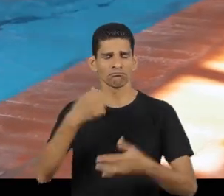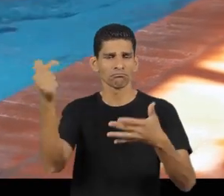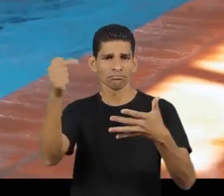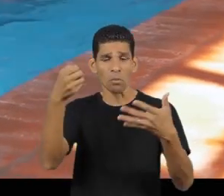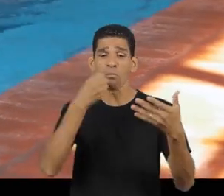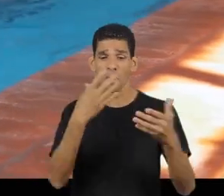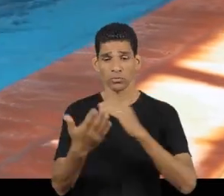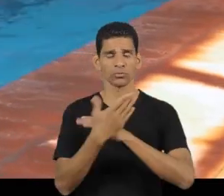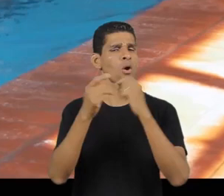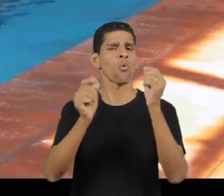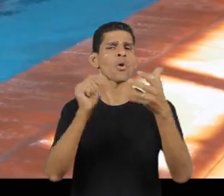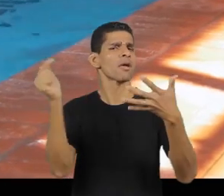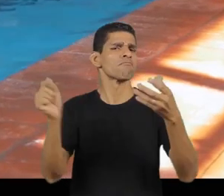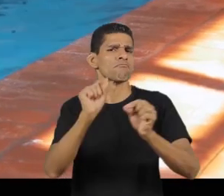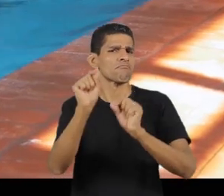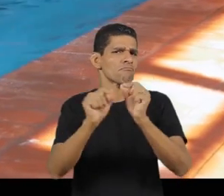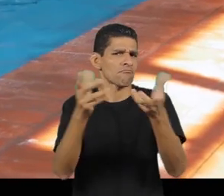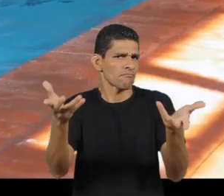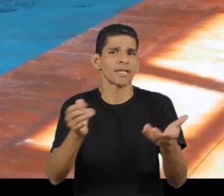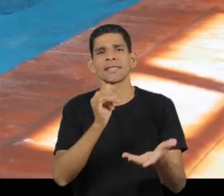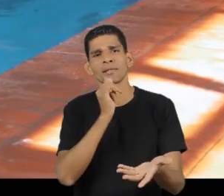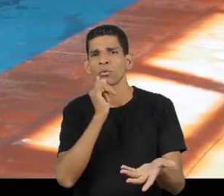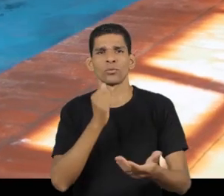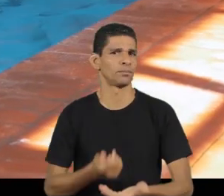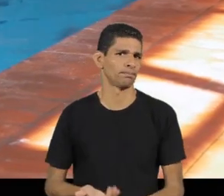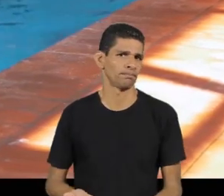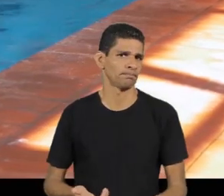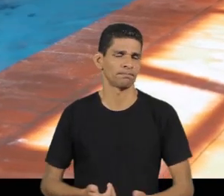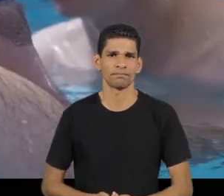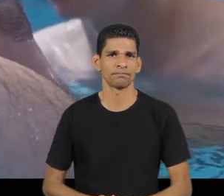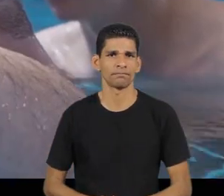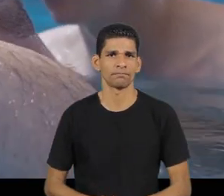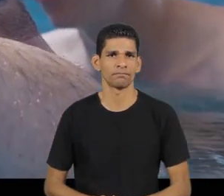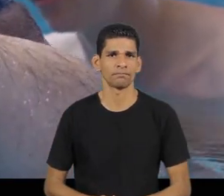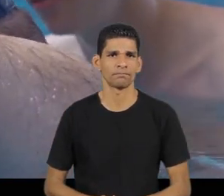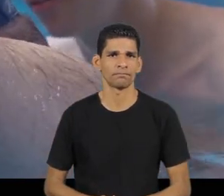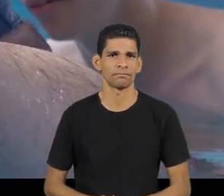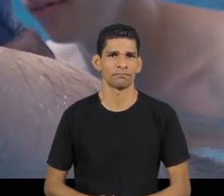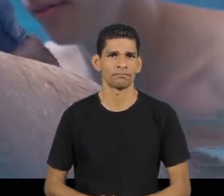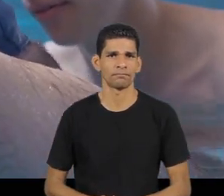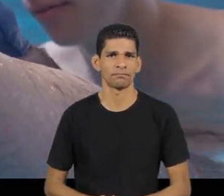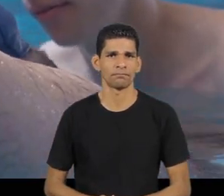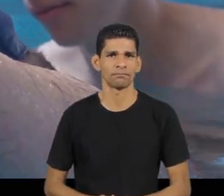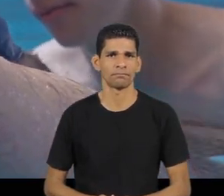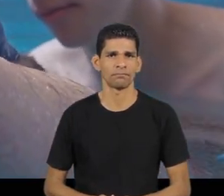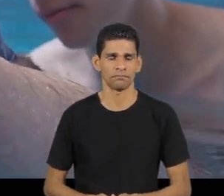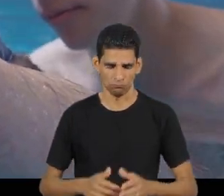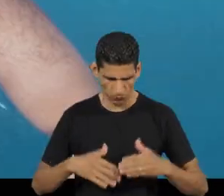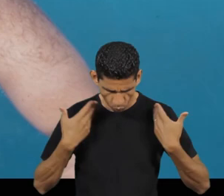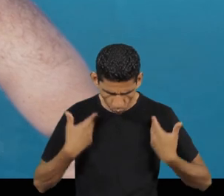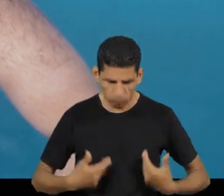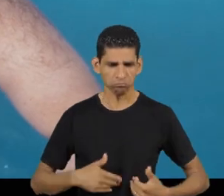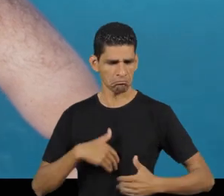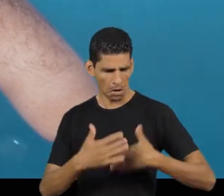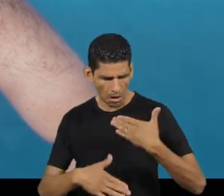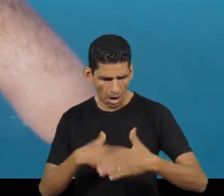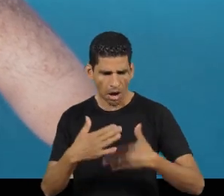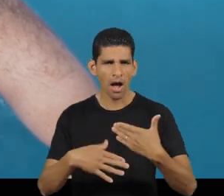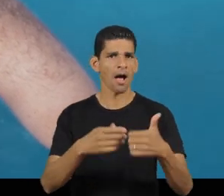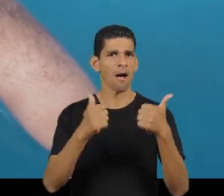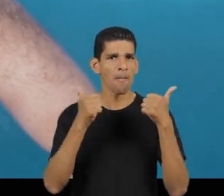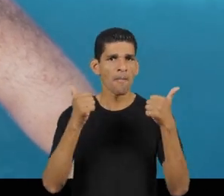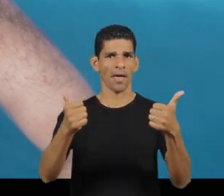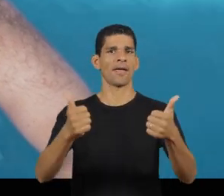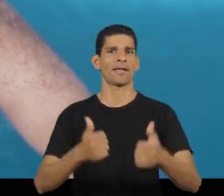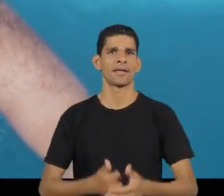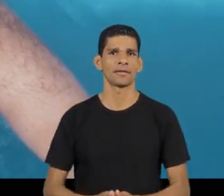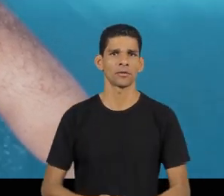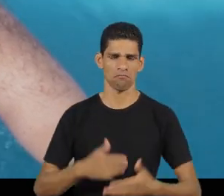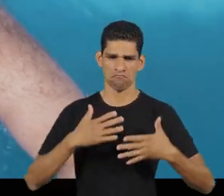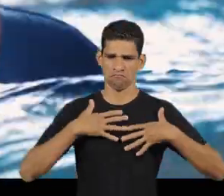exemplo, a questão do desenvolvimento do do corpo, do tronco,